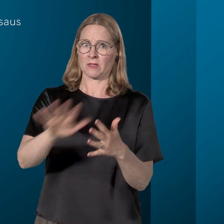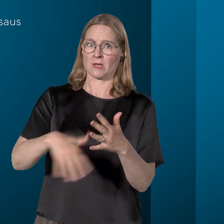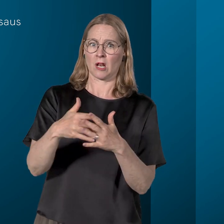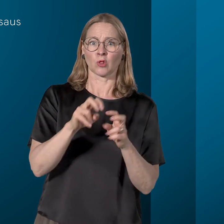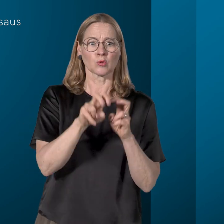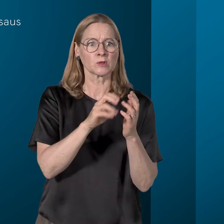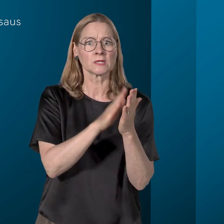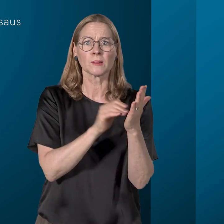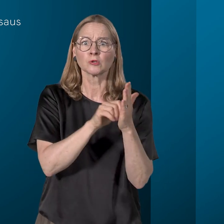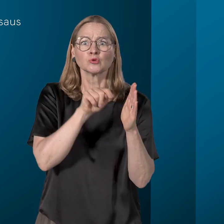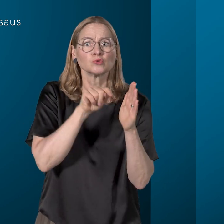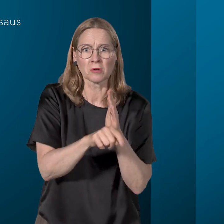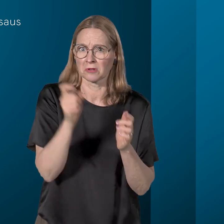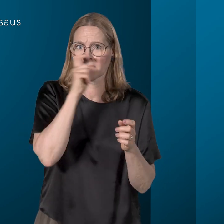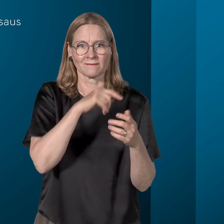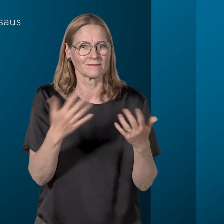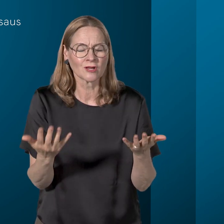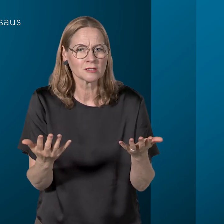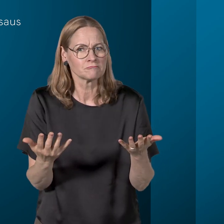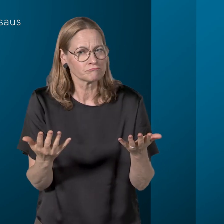voi tällä hetkellä suorittaa viittomakielellä.